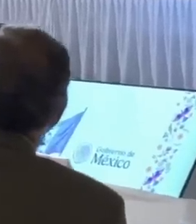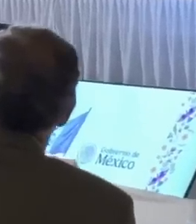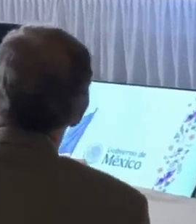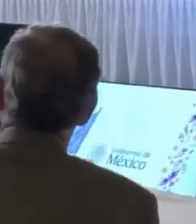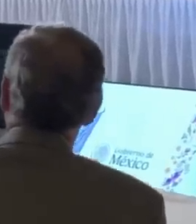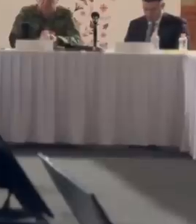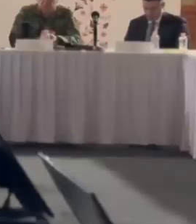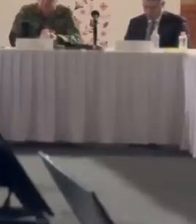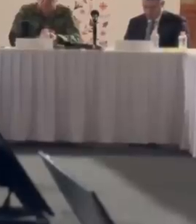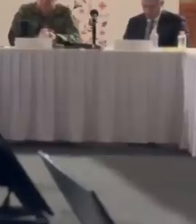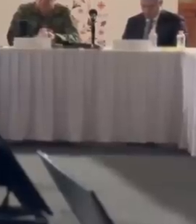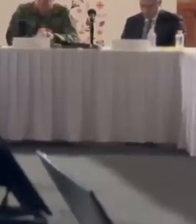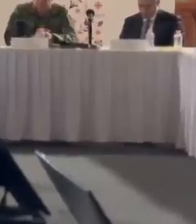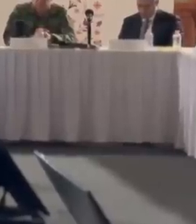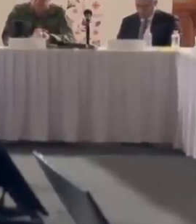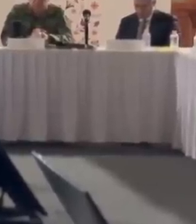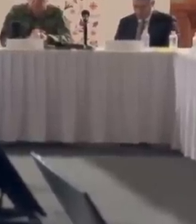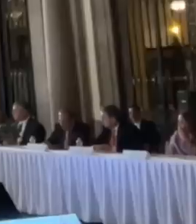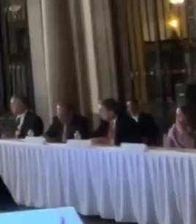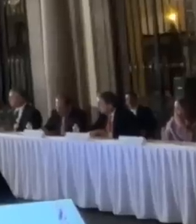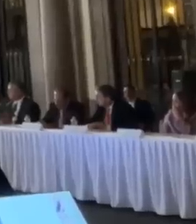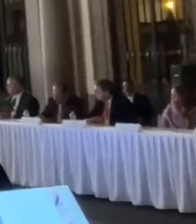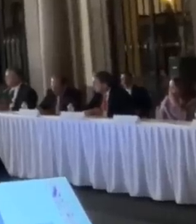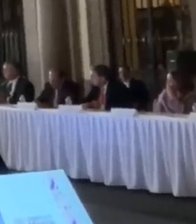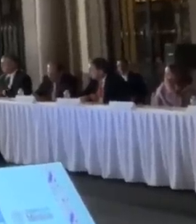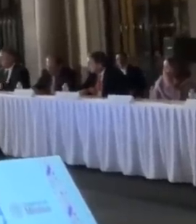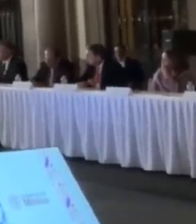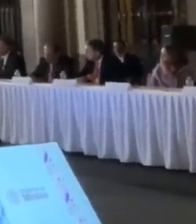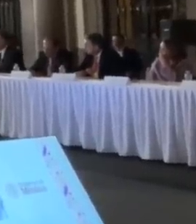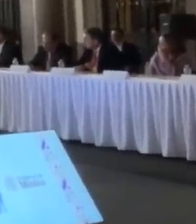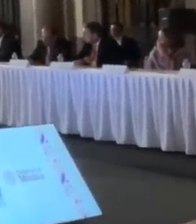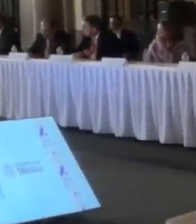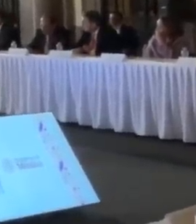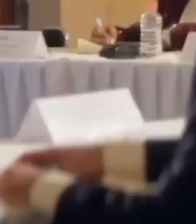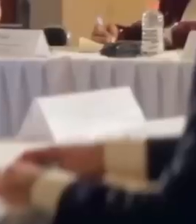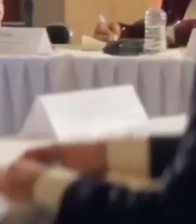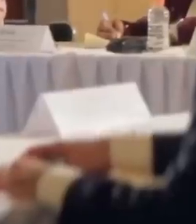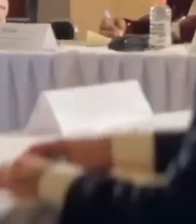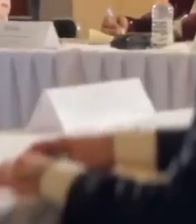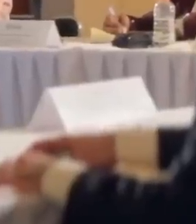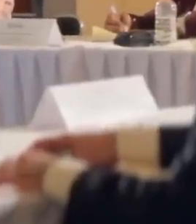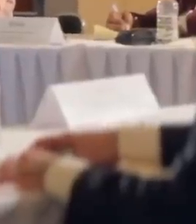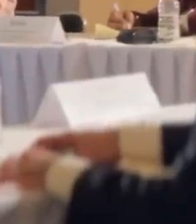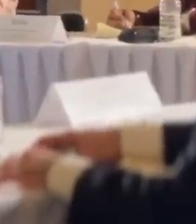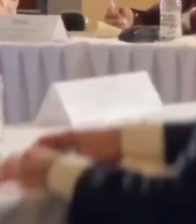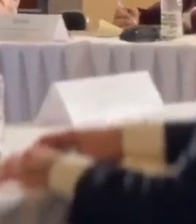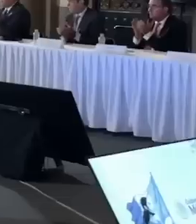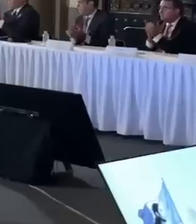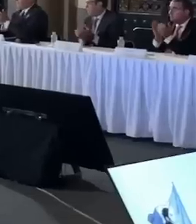no va a regresar la guerra contra el narco de Calderón no se busca ejecuciones extrajudiciales